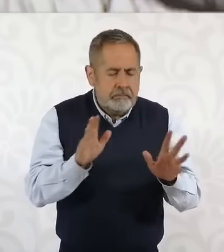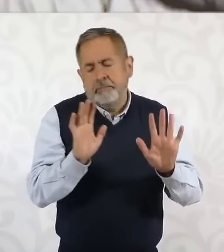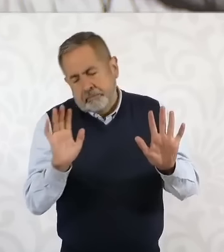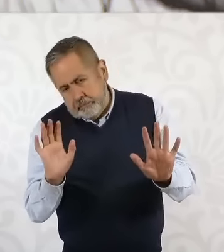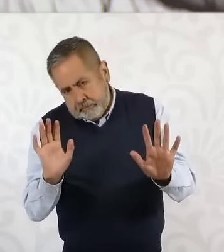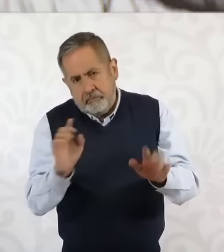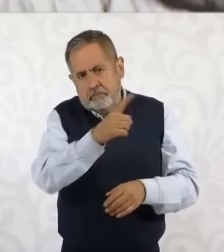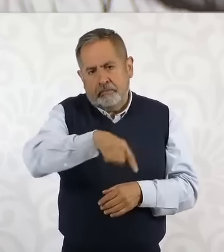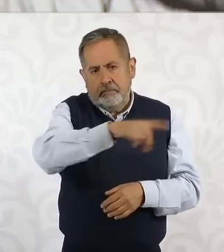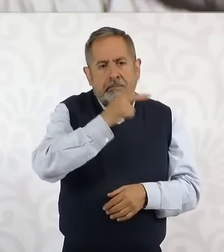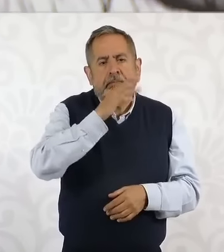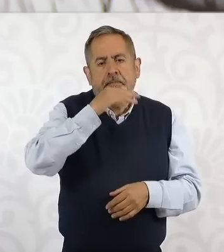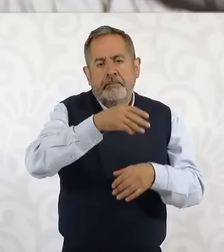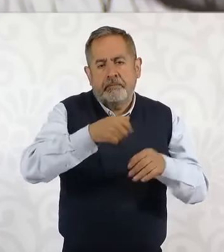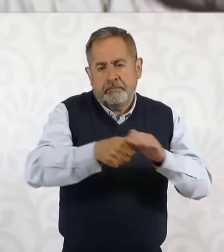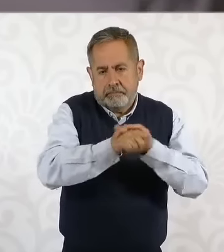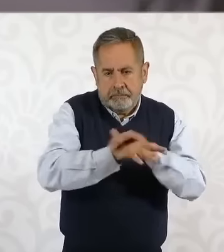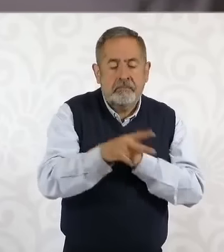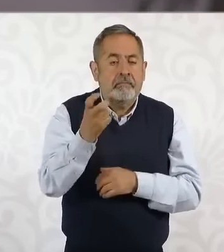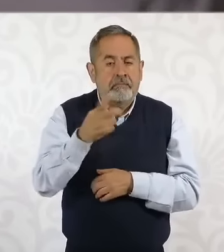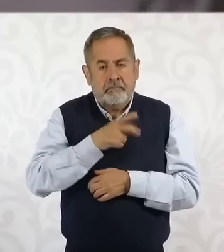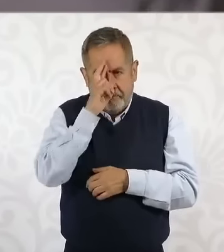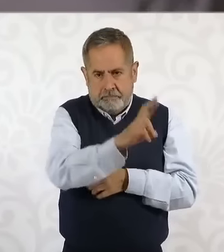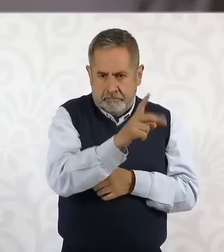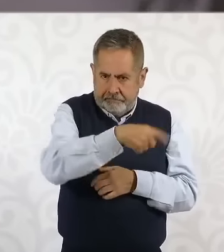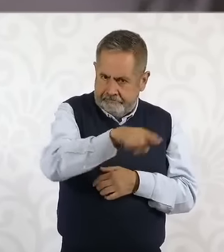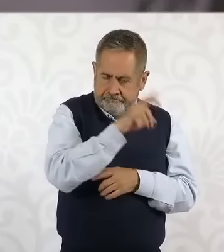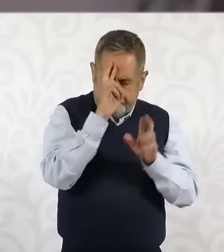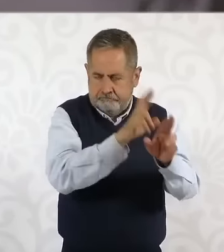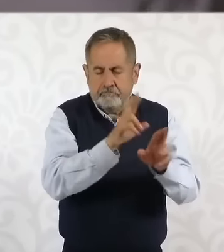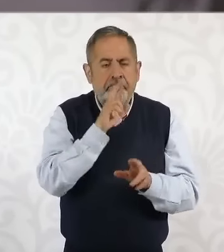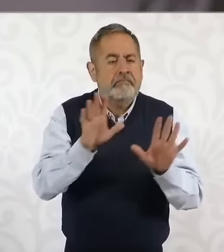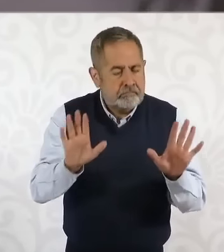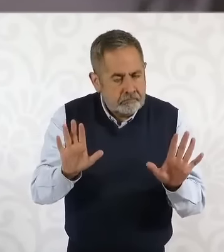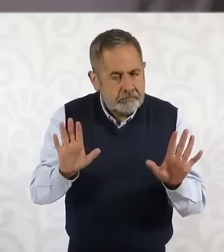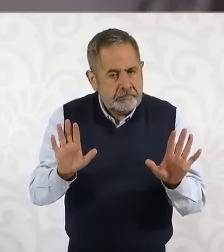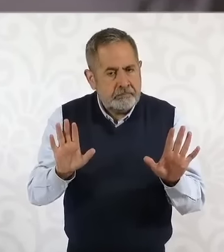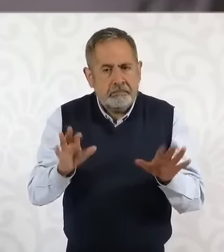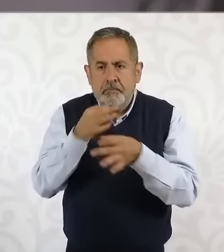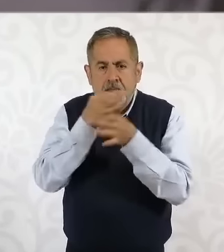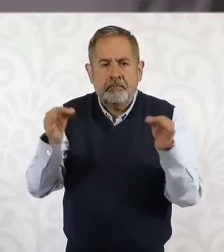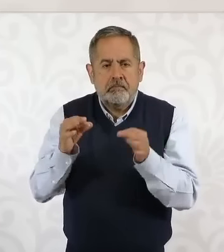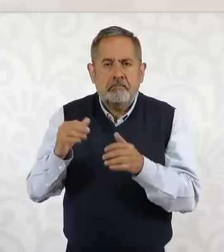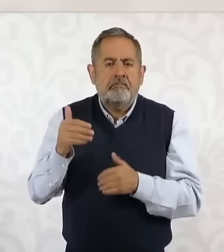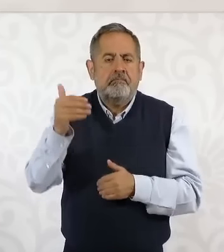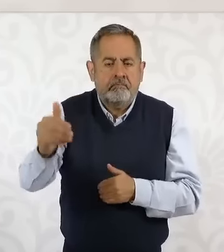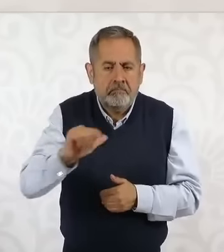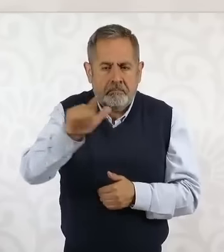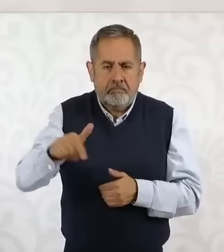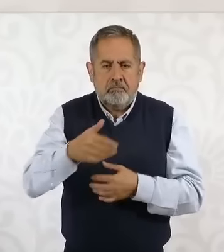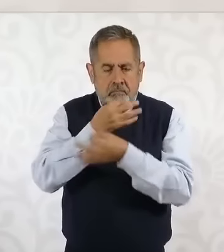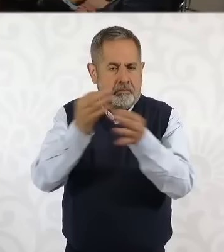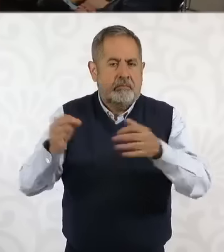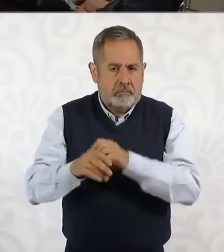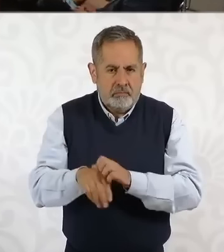entonces por eso es por respeto a ellos es mejor dar un informe posterior. Bueno, ya ya